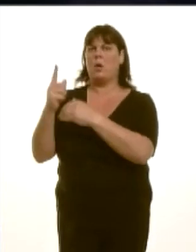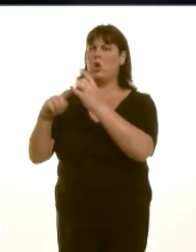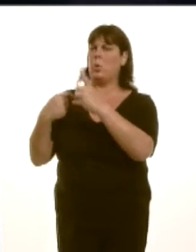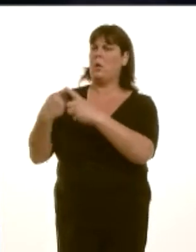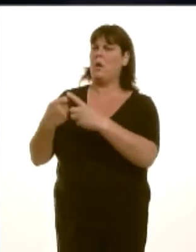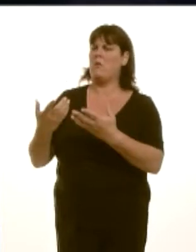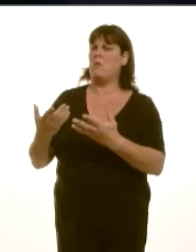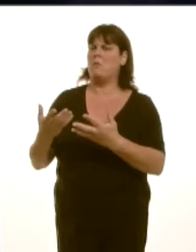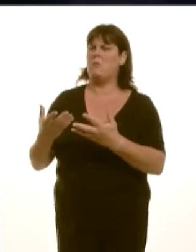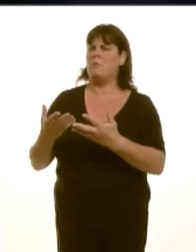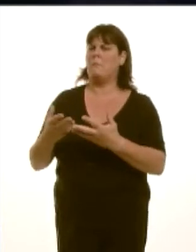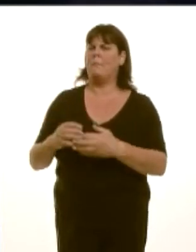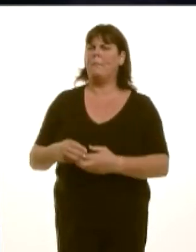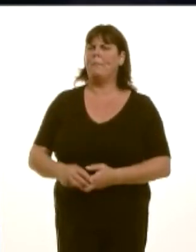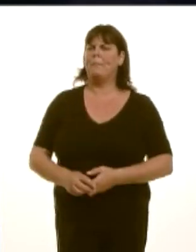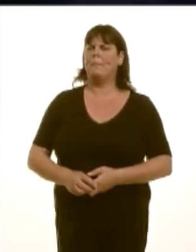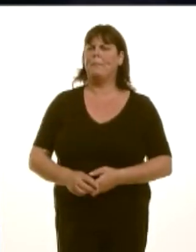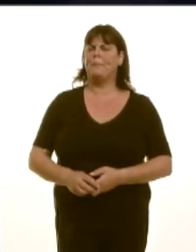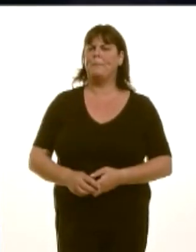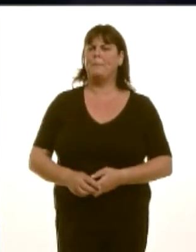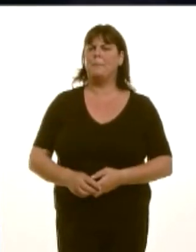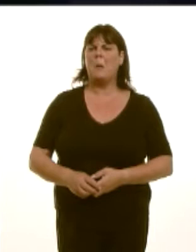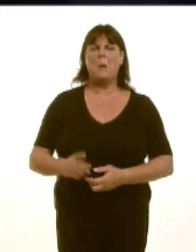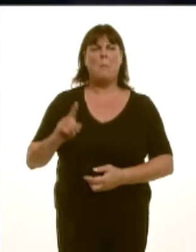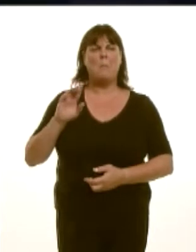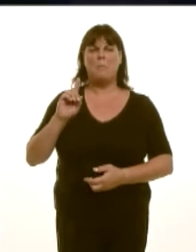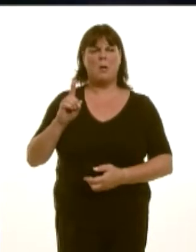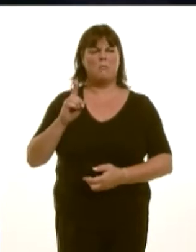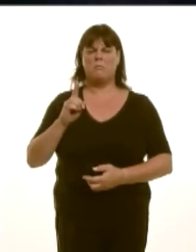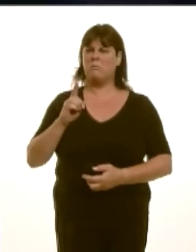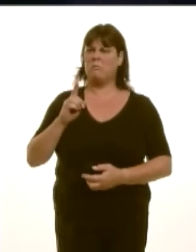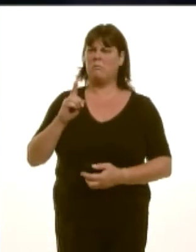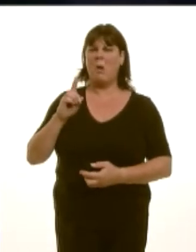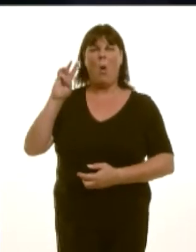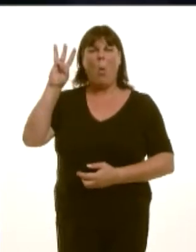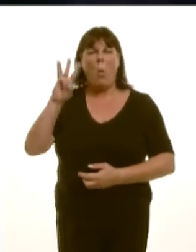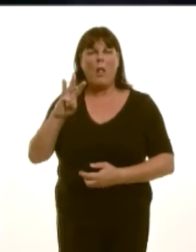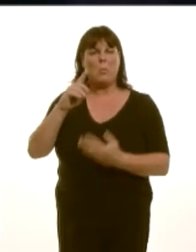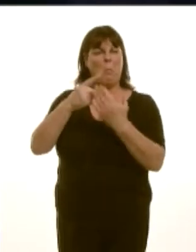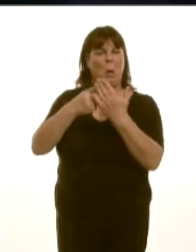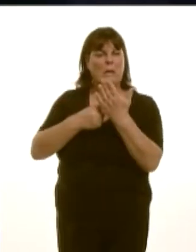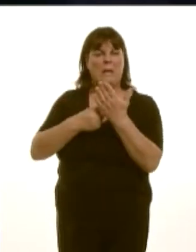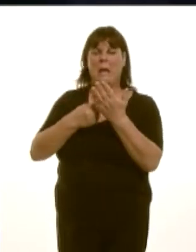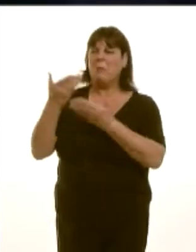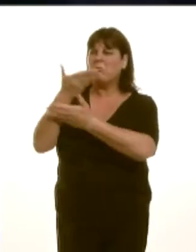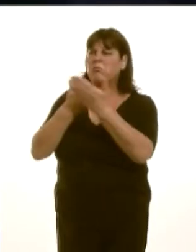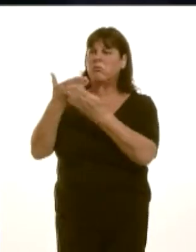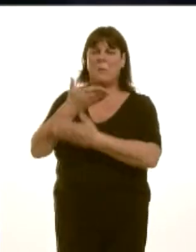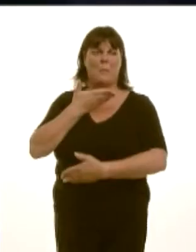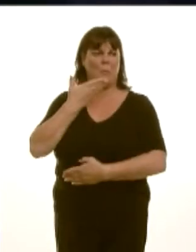Ynysoedd Prydain, nid oedd gwybodaeth am na dealltwriaeth o bolisïau yng Nghymru, ond, yn hytrach, adlewyrchu polisïau Lloegr yn unig.